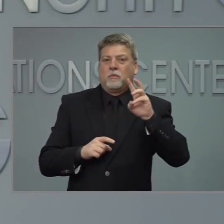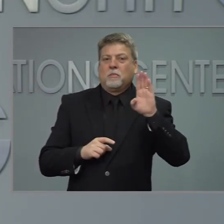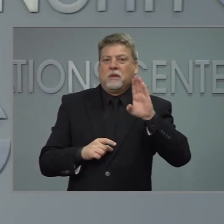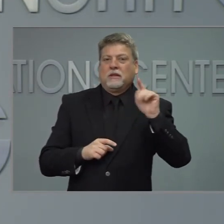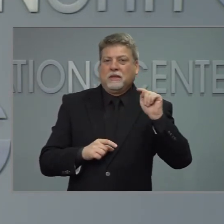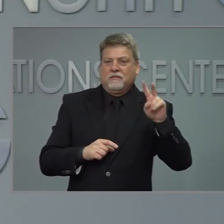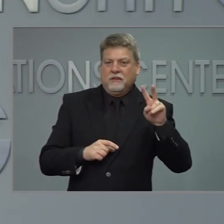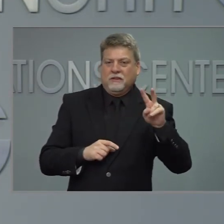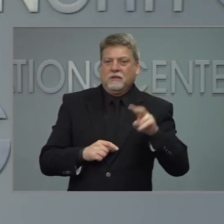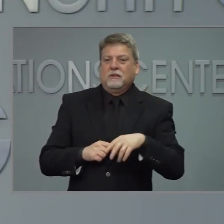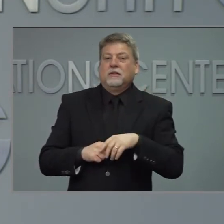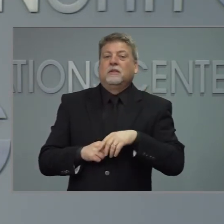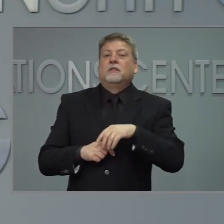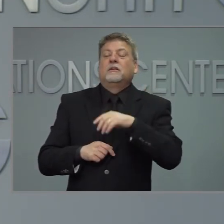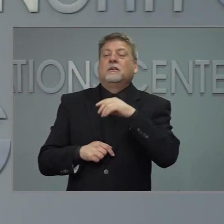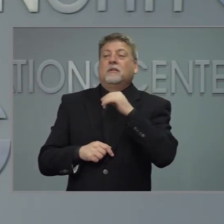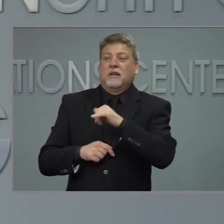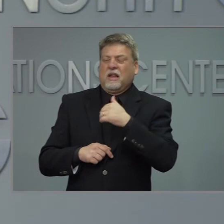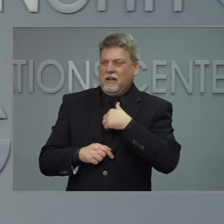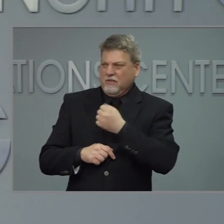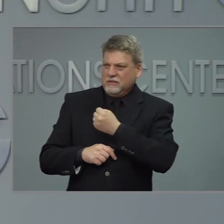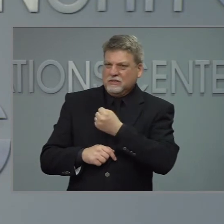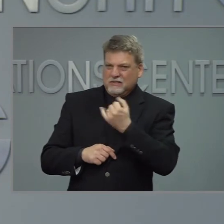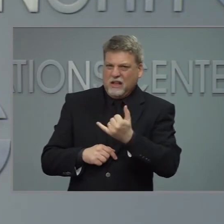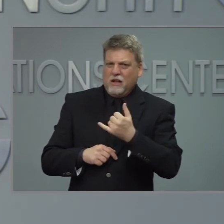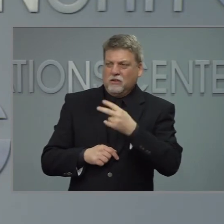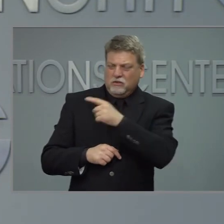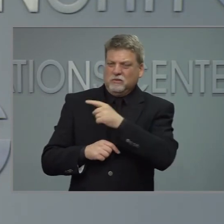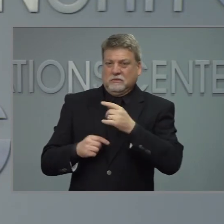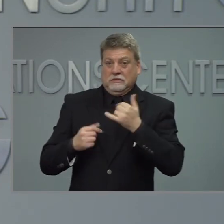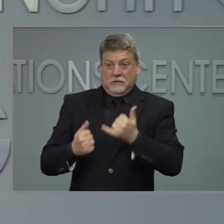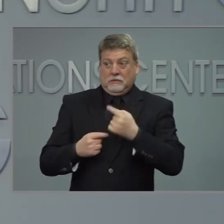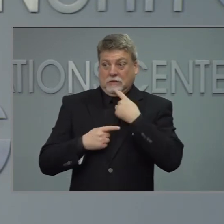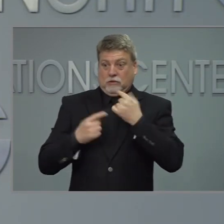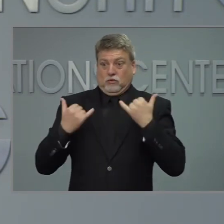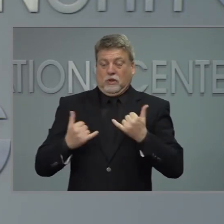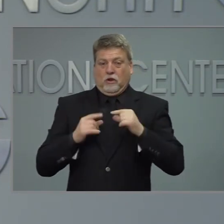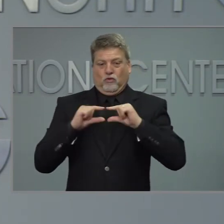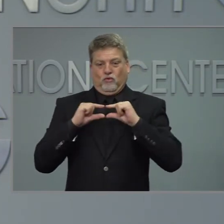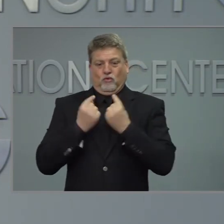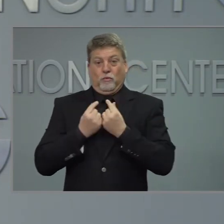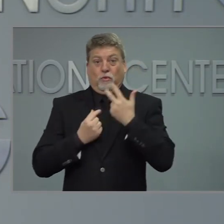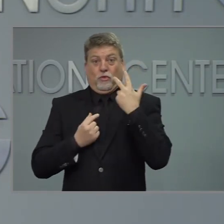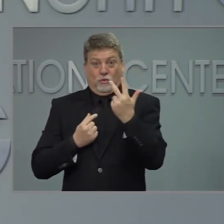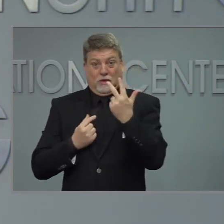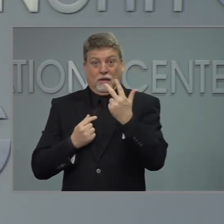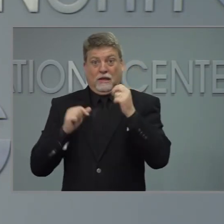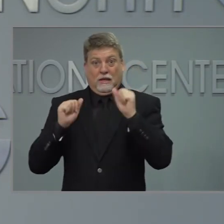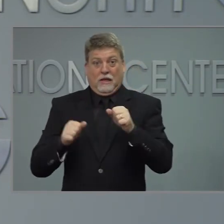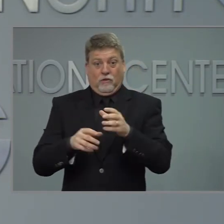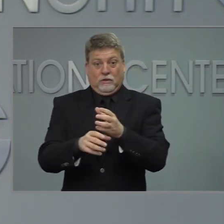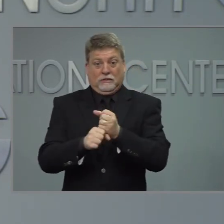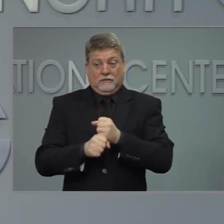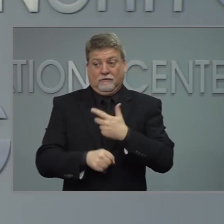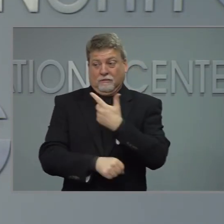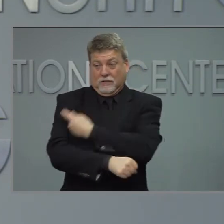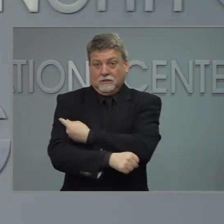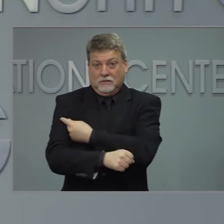También Bikini echar un. Este que ahora que el grupo en tres ya está una parte del grupo triste disponible para